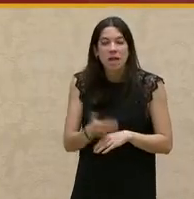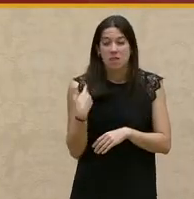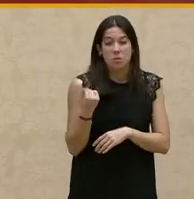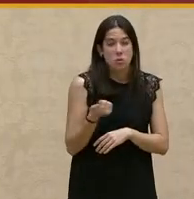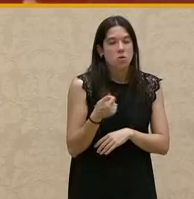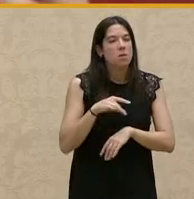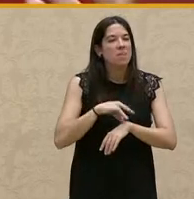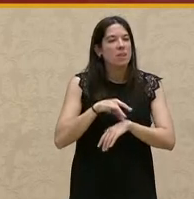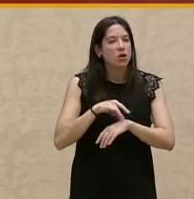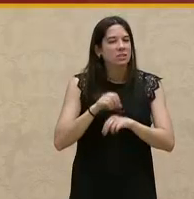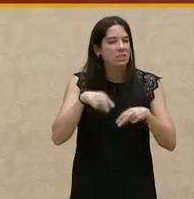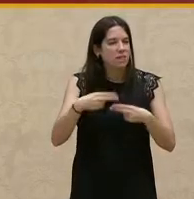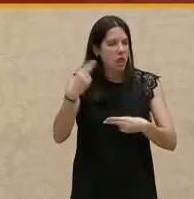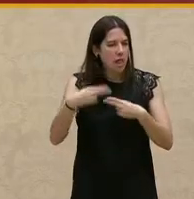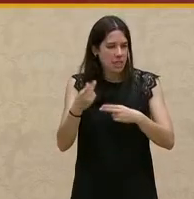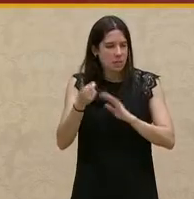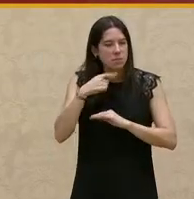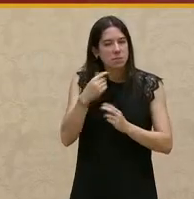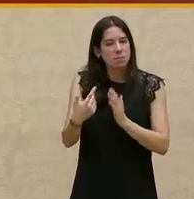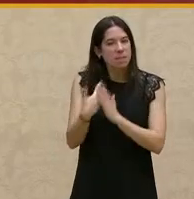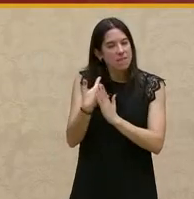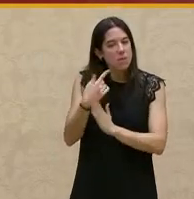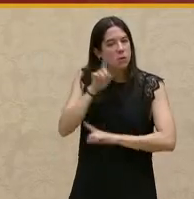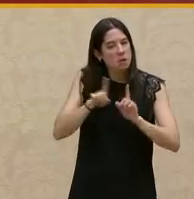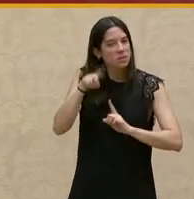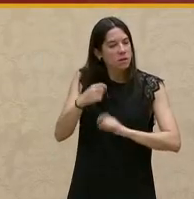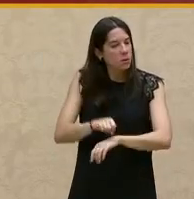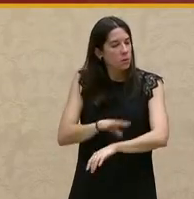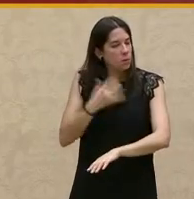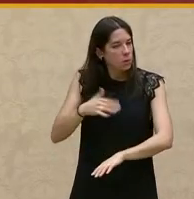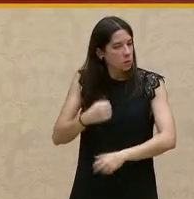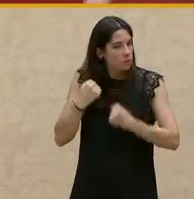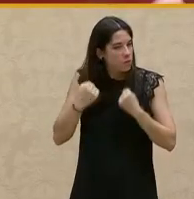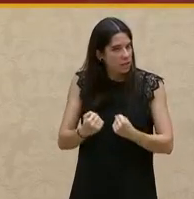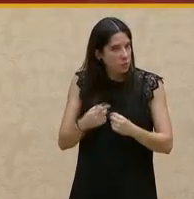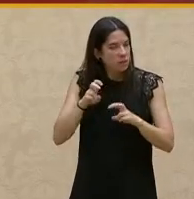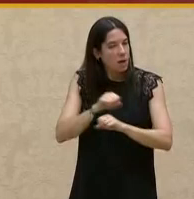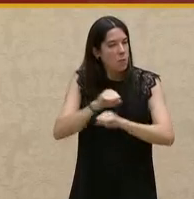explicando una problemática que también ponía los pelos de punta. Bombardeos en hospitales,